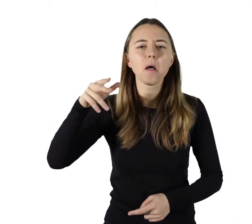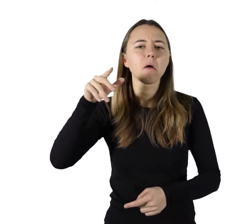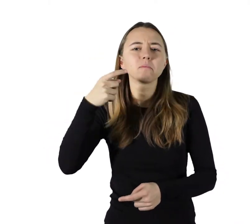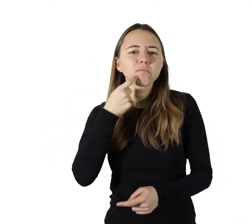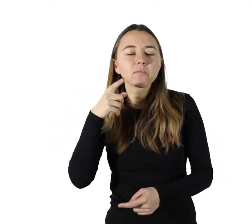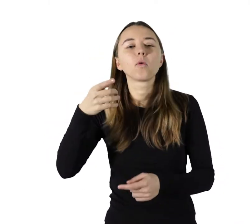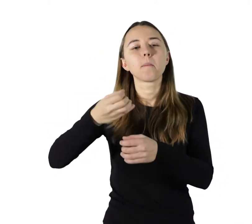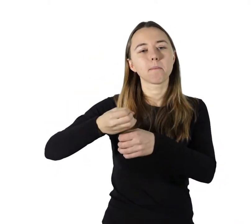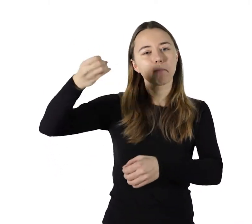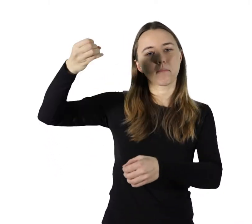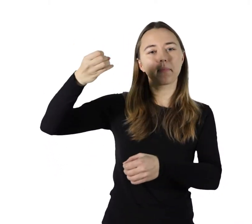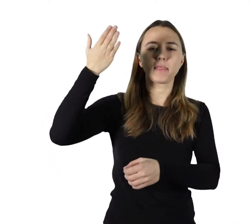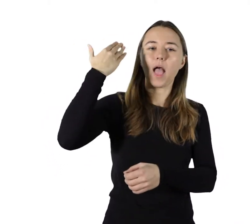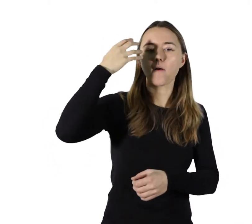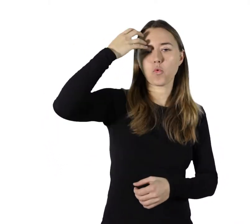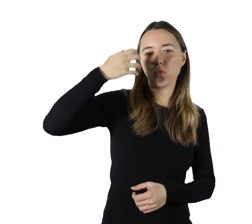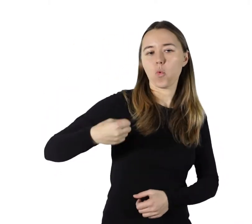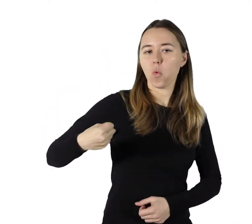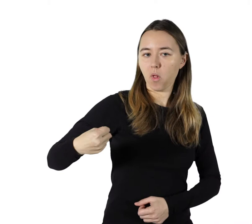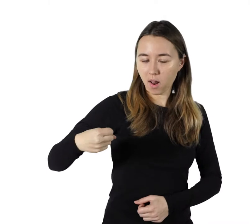czyli pałka noszona przez króla.